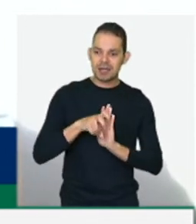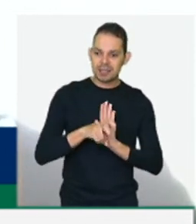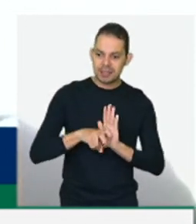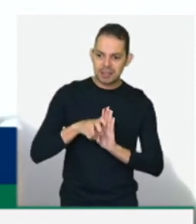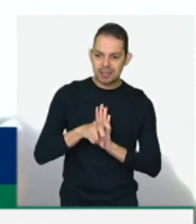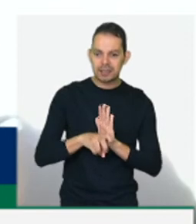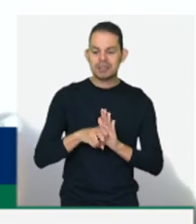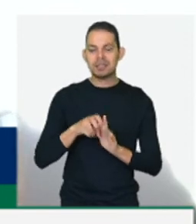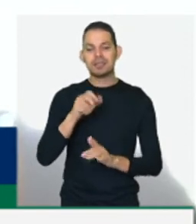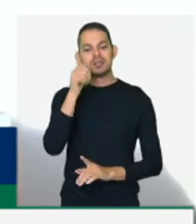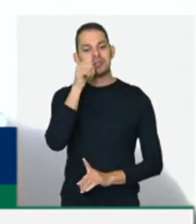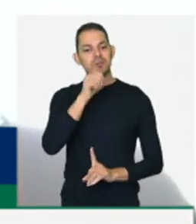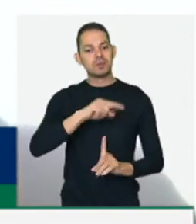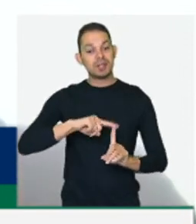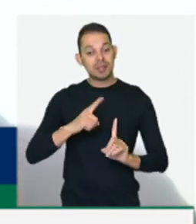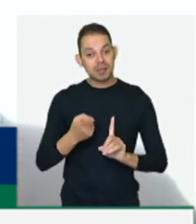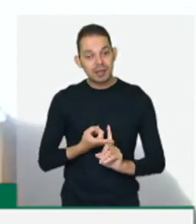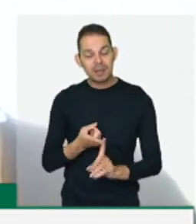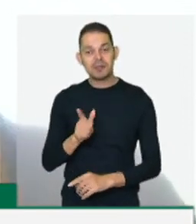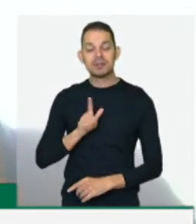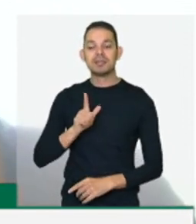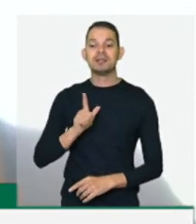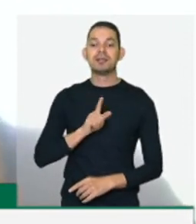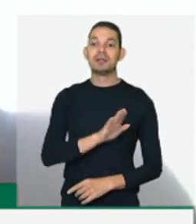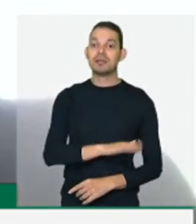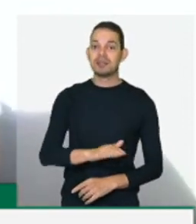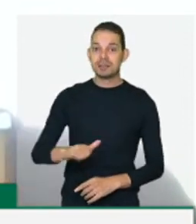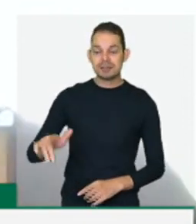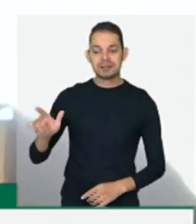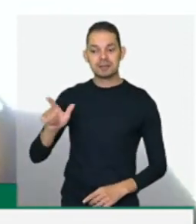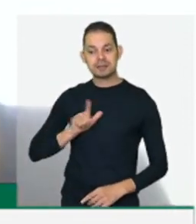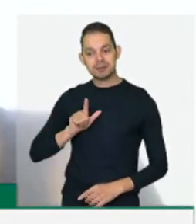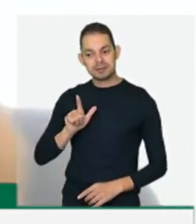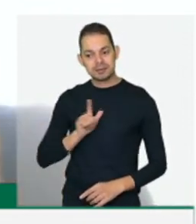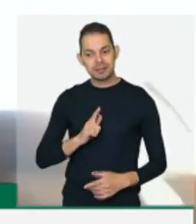ACONTECE NO MOMENTO, LÁ TEM PESS PESSOA COM DEFICIÊNCIA, CADEIRANTES, GRÁVIDAS,